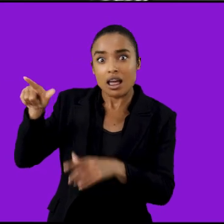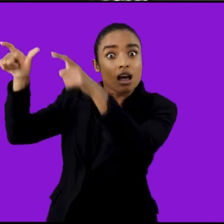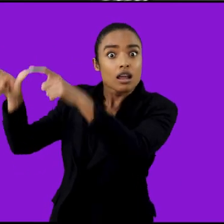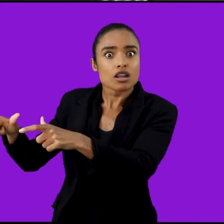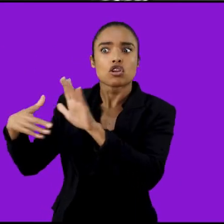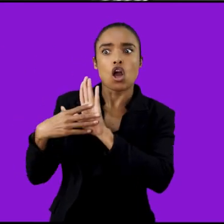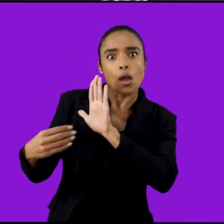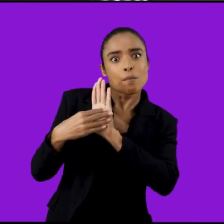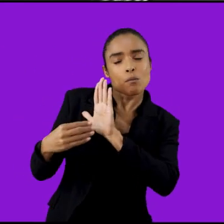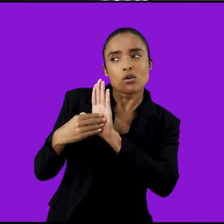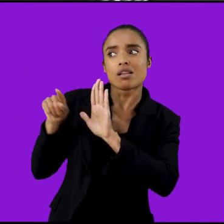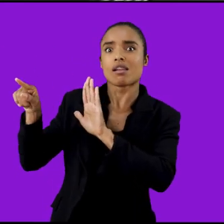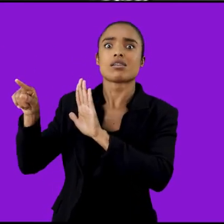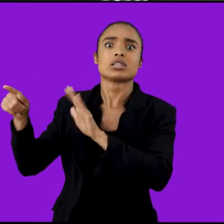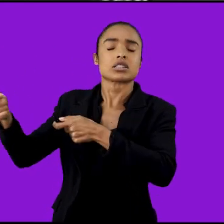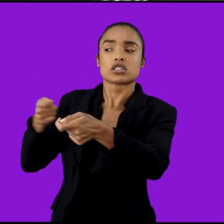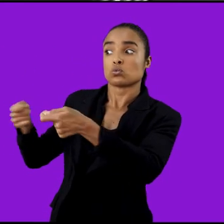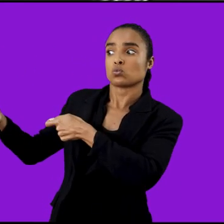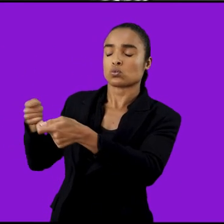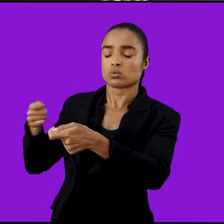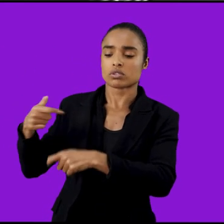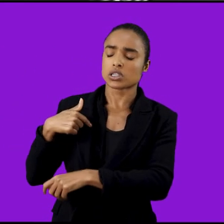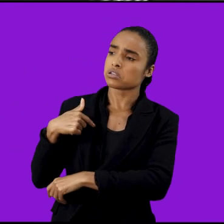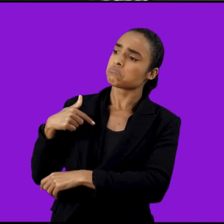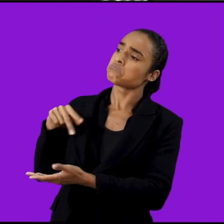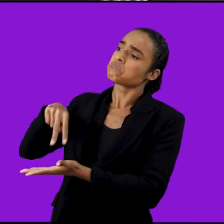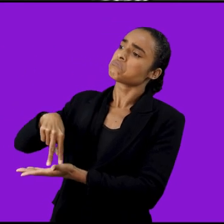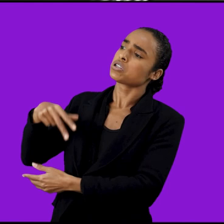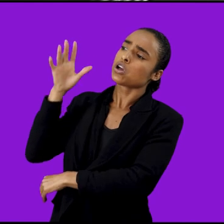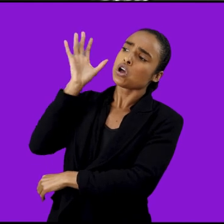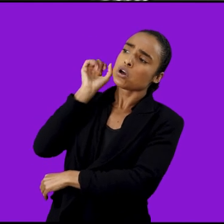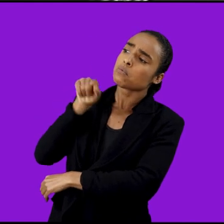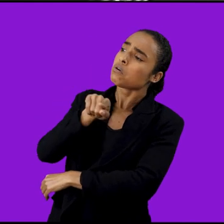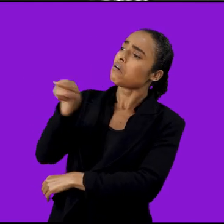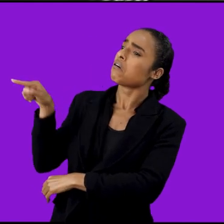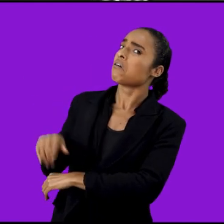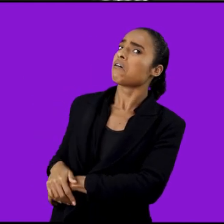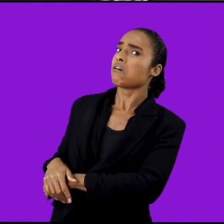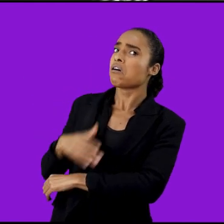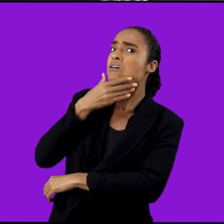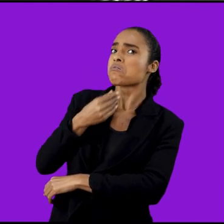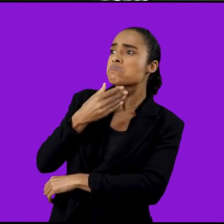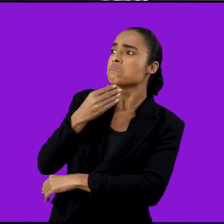Como modelo de negócio? Ali, ali. Foi o que eu falei: “Caracas, olha esses lelek, olha